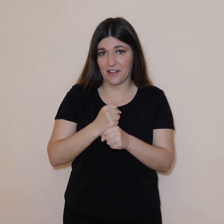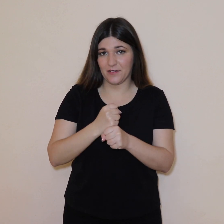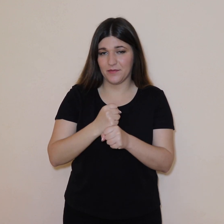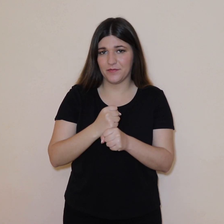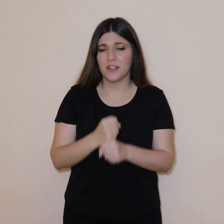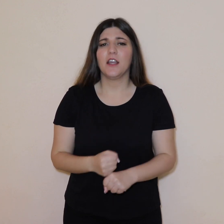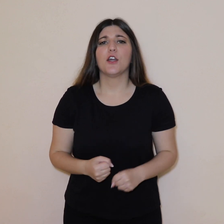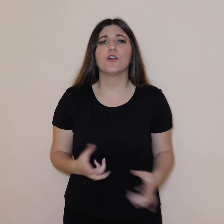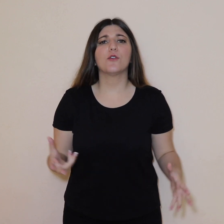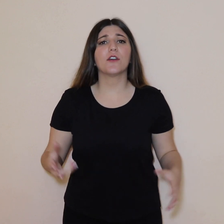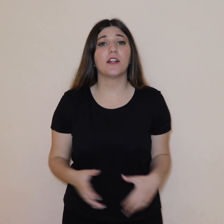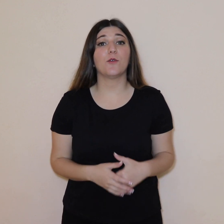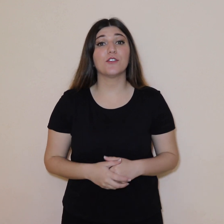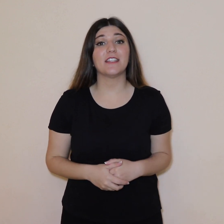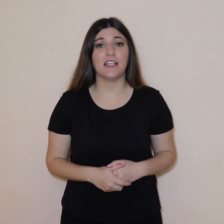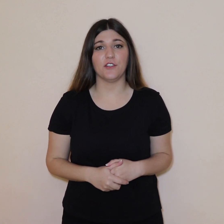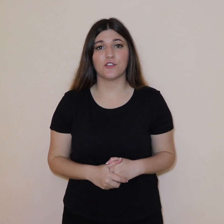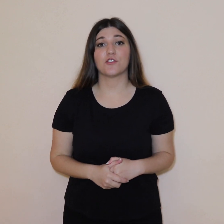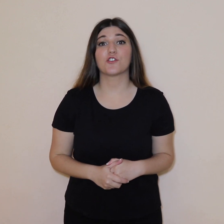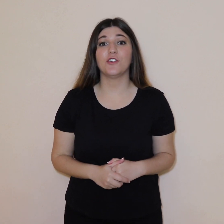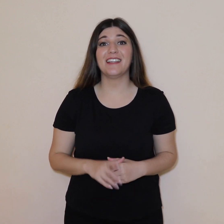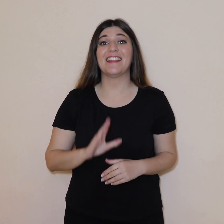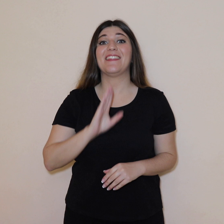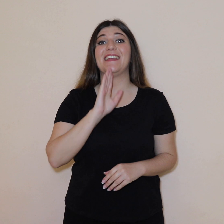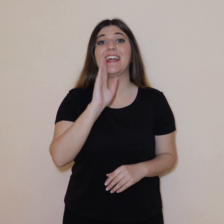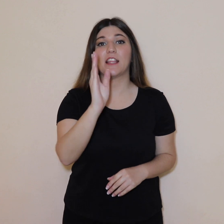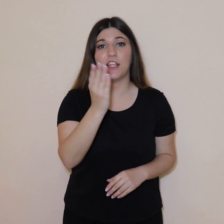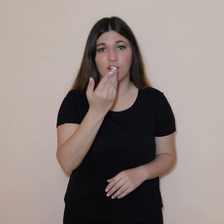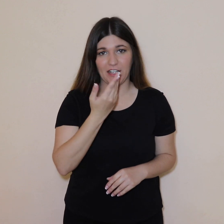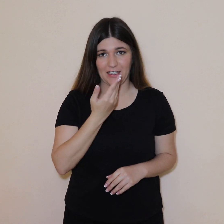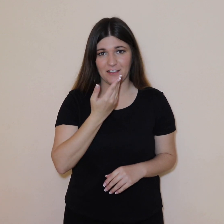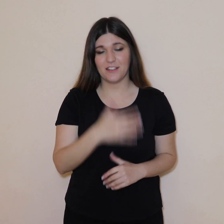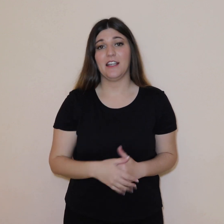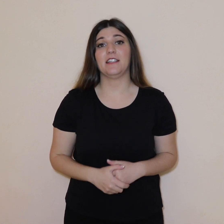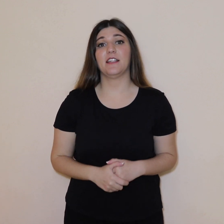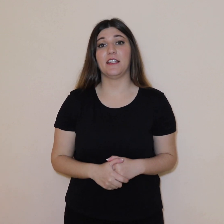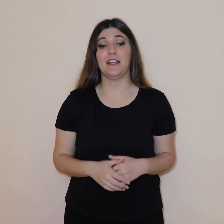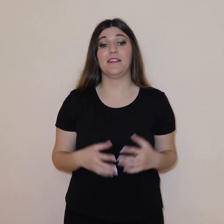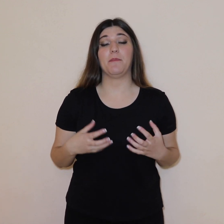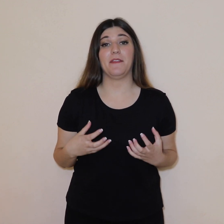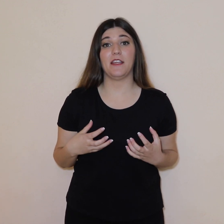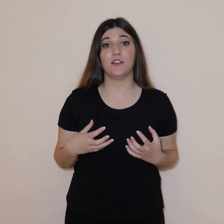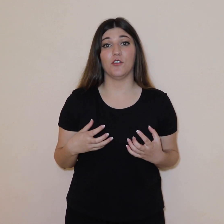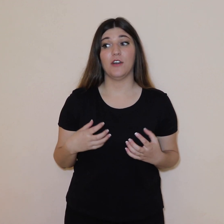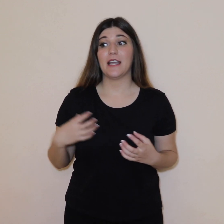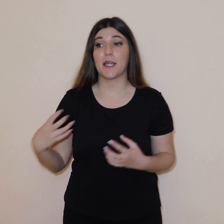¿Qué ocurre con algunos de ellos? Son direccionales. Es decir, dependiendo qué